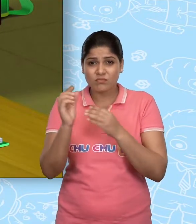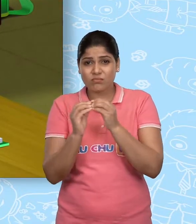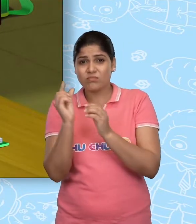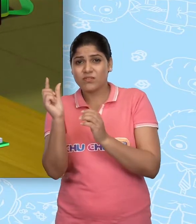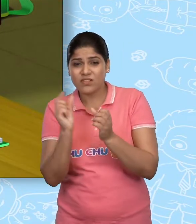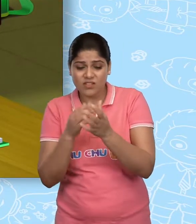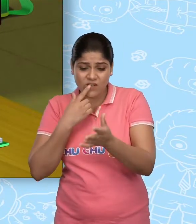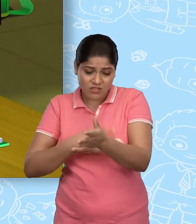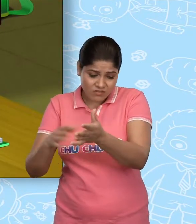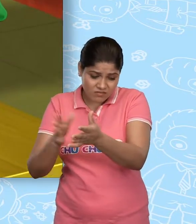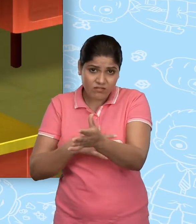Blood!